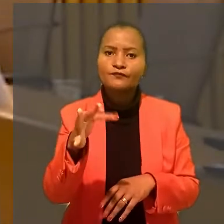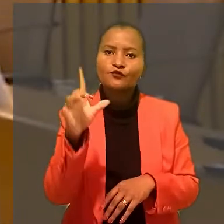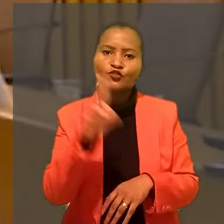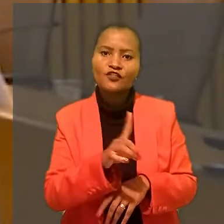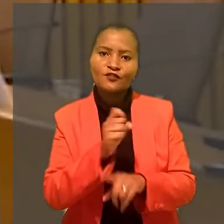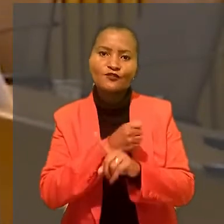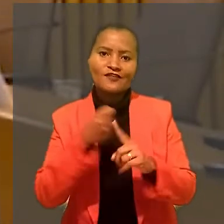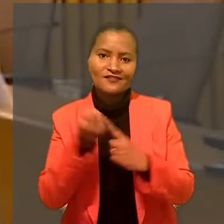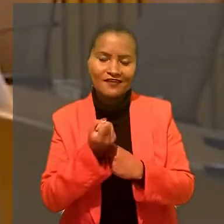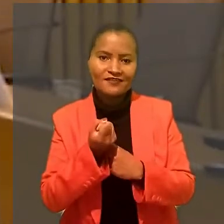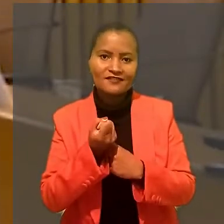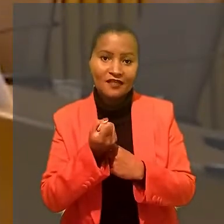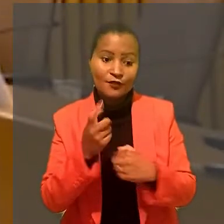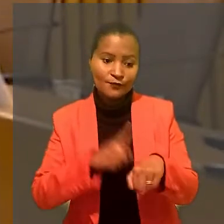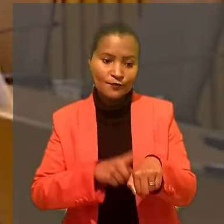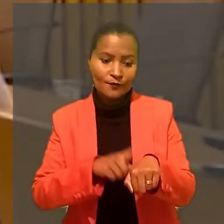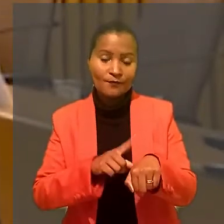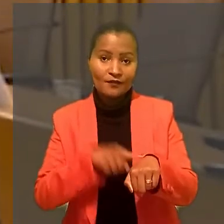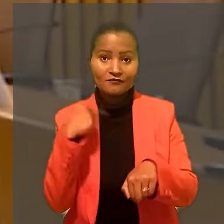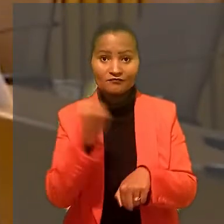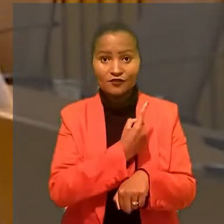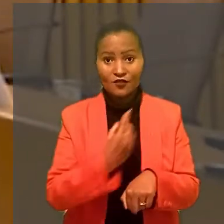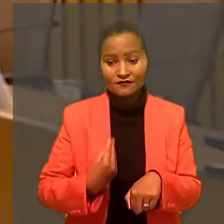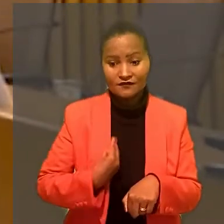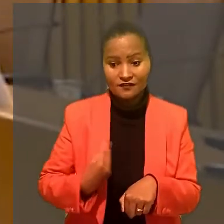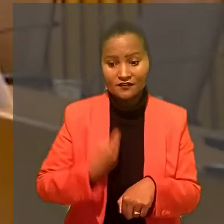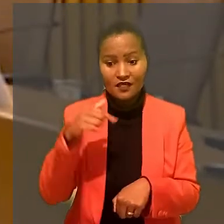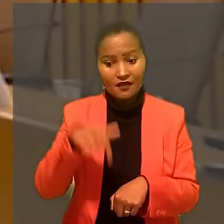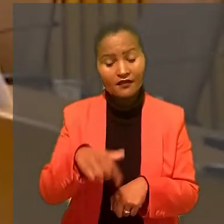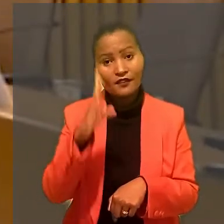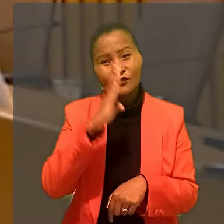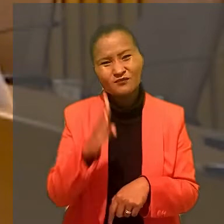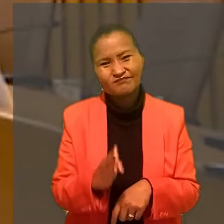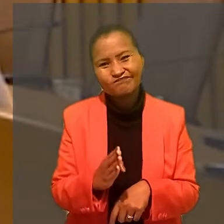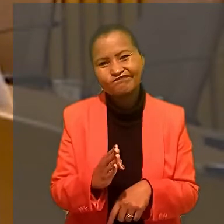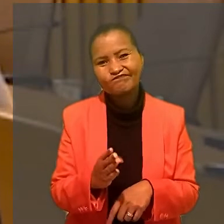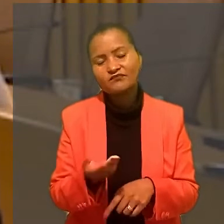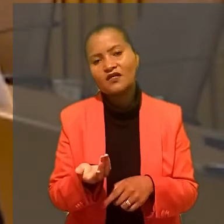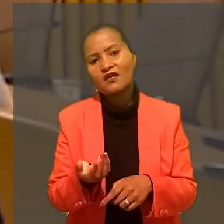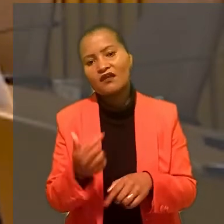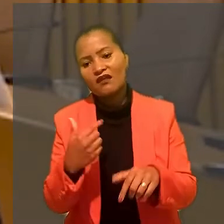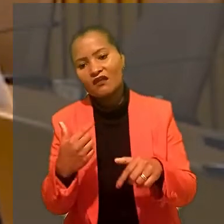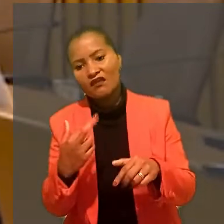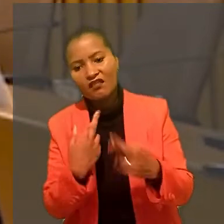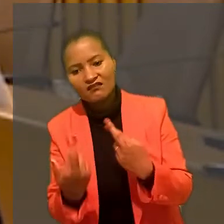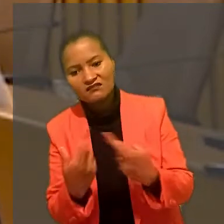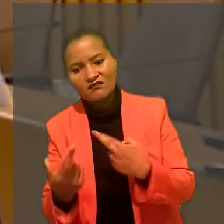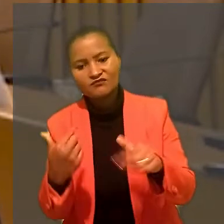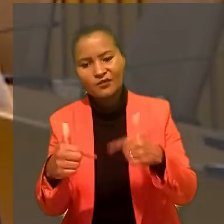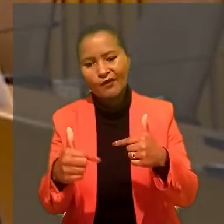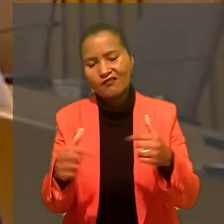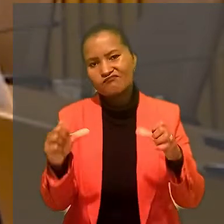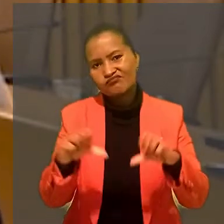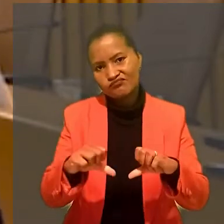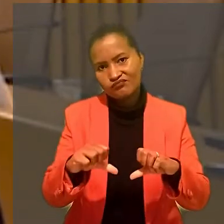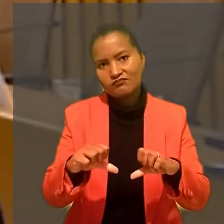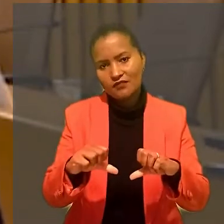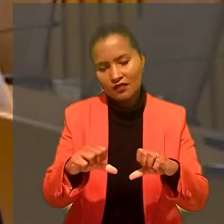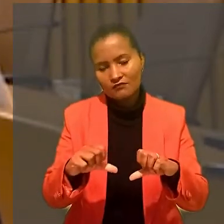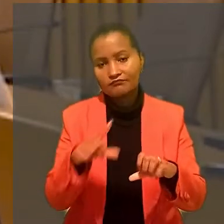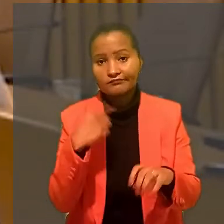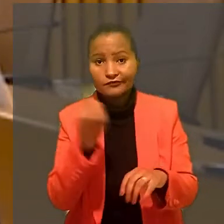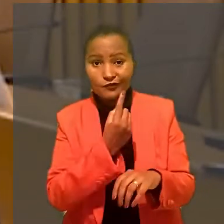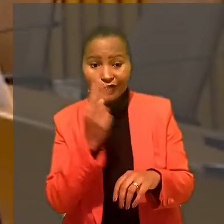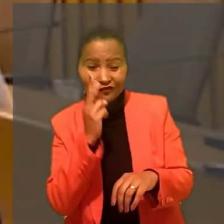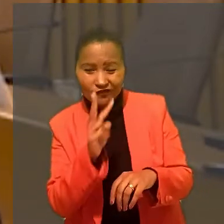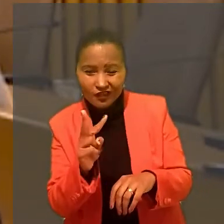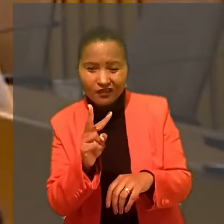no momento onde a gente vivencia no Brasil precarização das relações de trabalho, a gente vivencia trabalhos inseguros